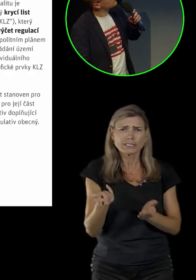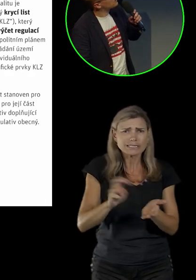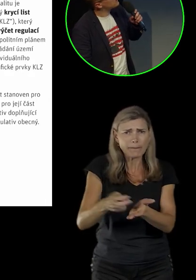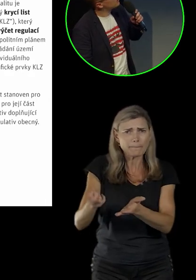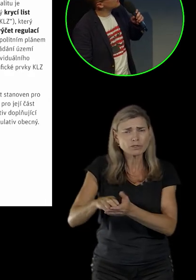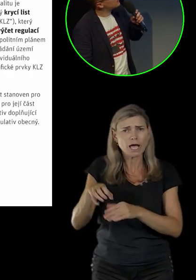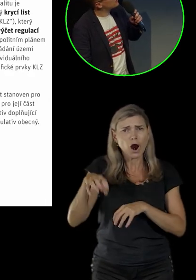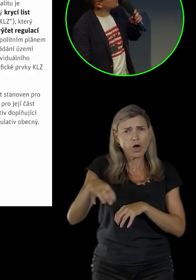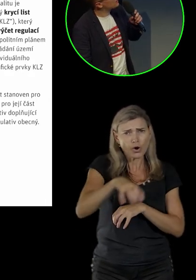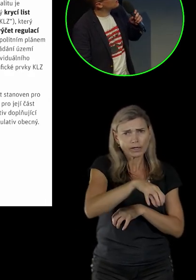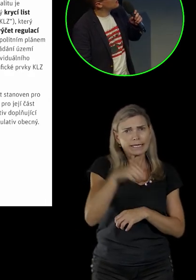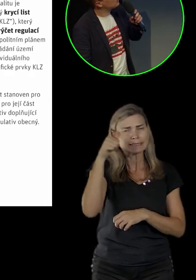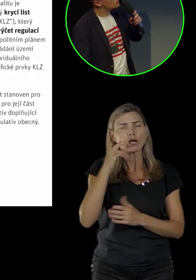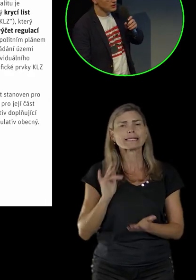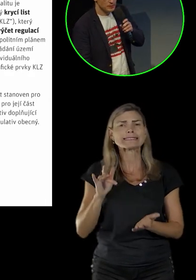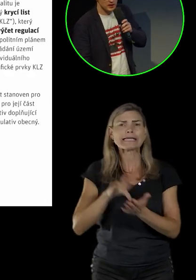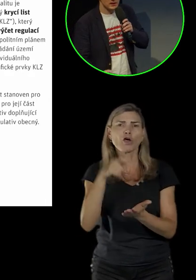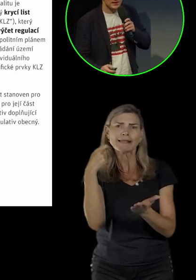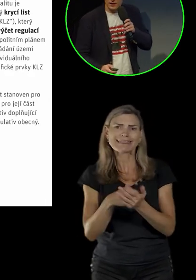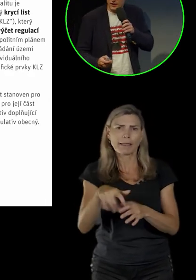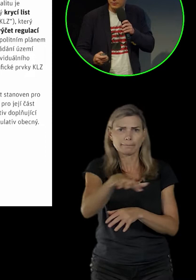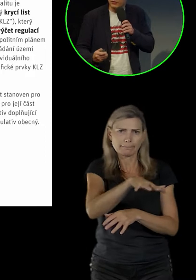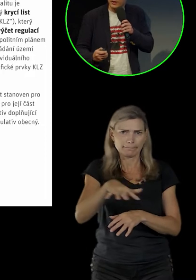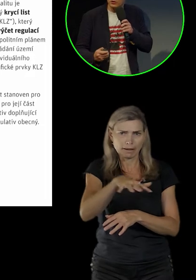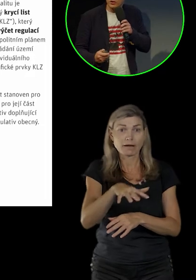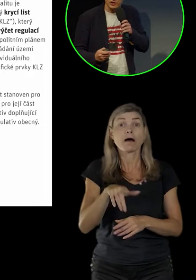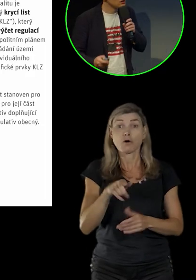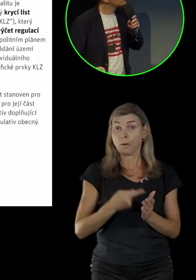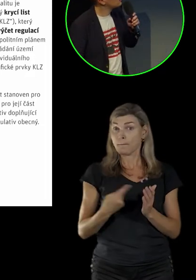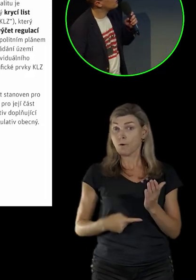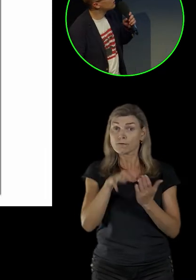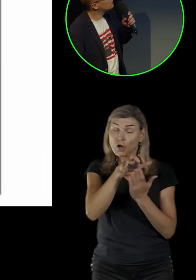Jmenuje se cílový charakter lokality. A to, co je tam napsané, je taky povinné dodržet.